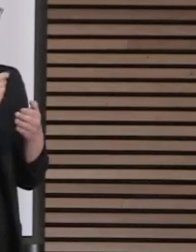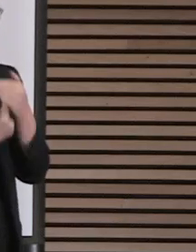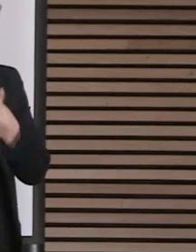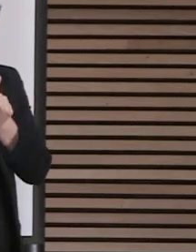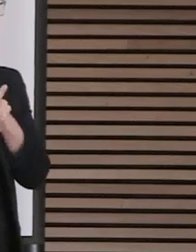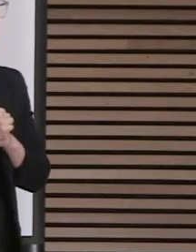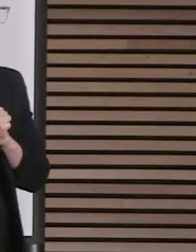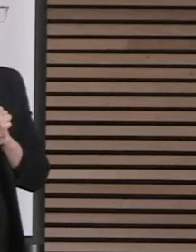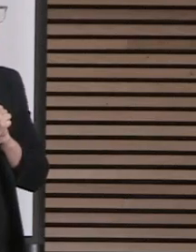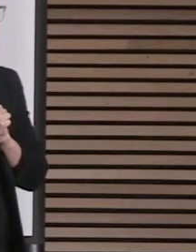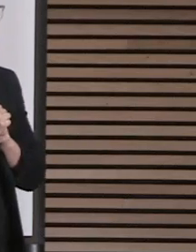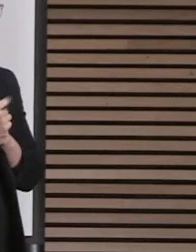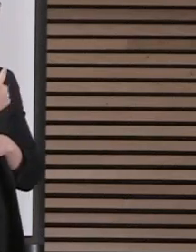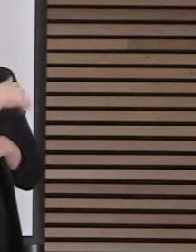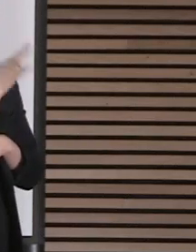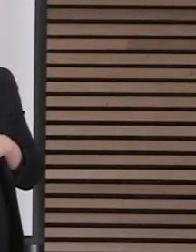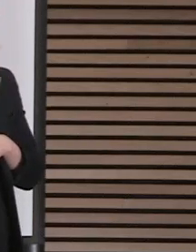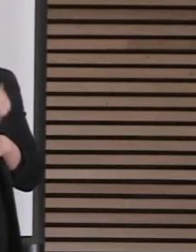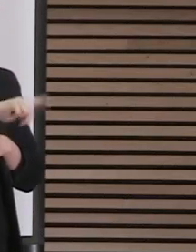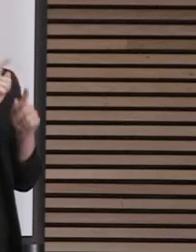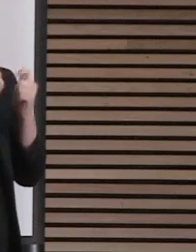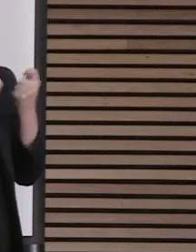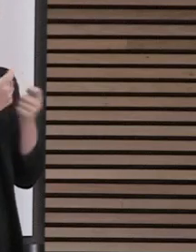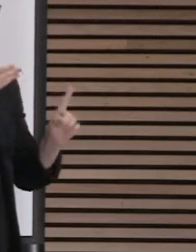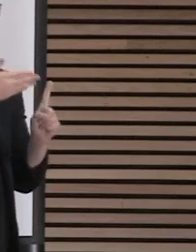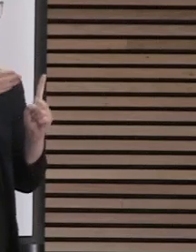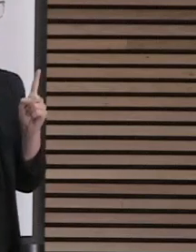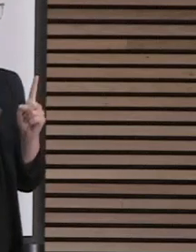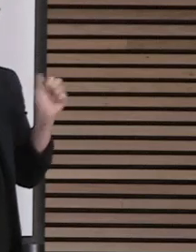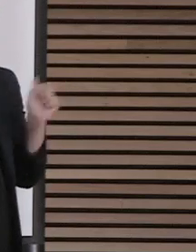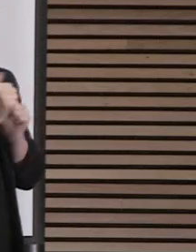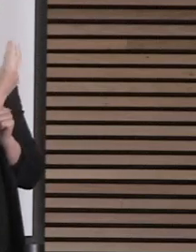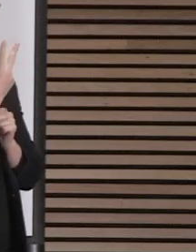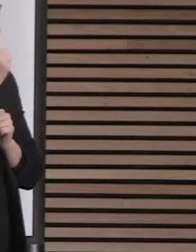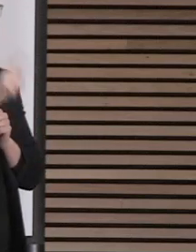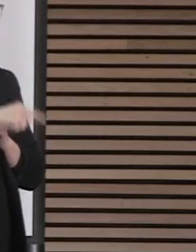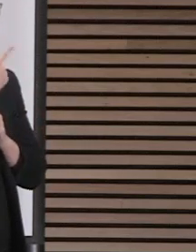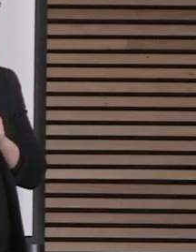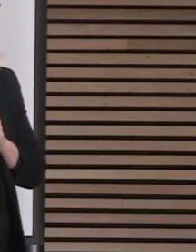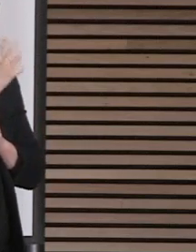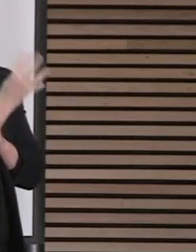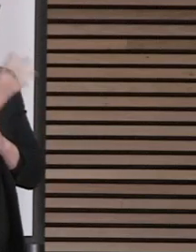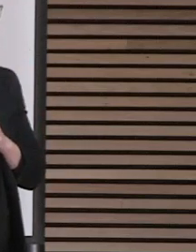Ka whakawhitia atu ratou ki te